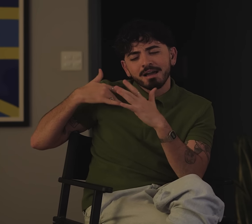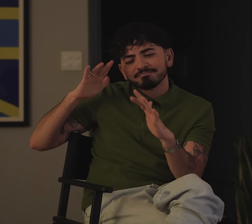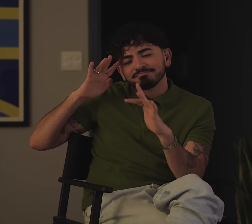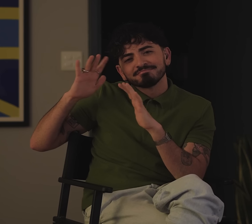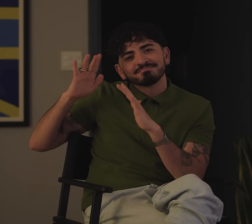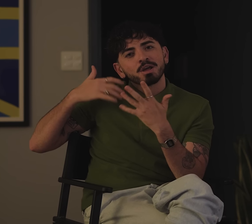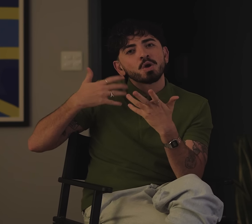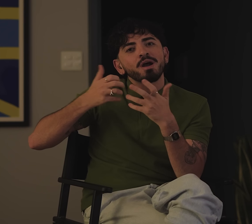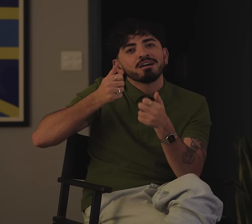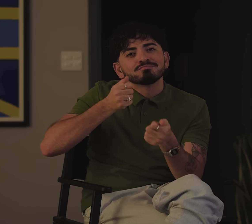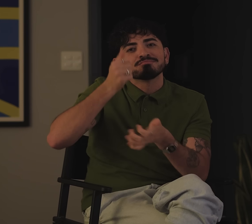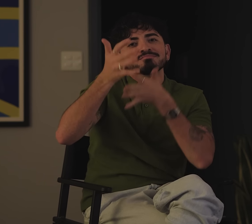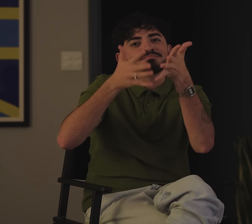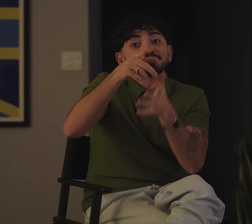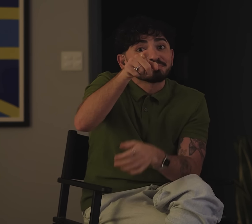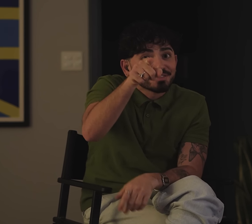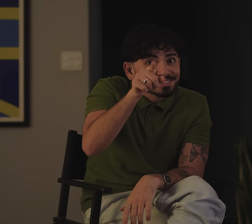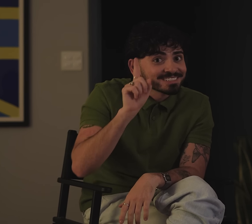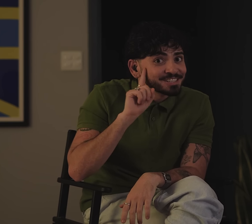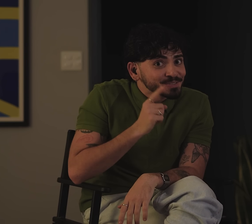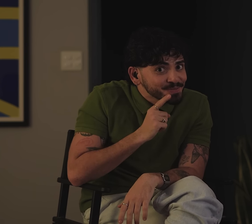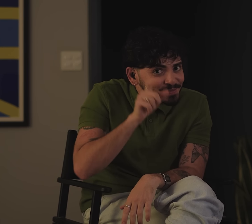Fiquei refletindo muito e quero falar para você, pessoa surda: